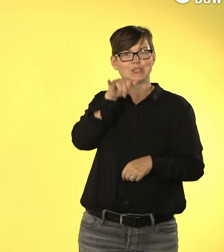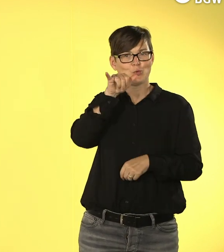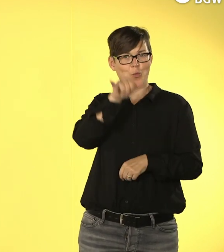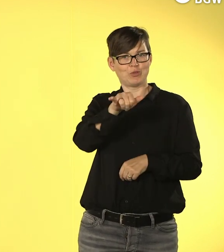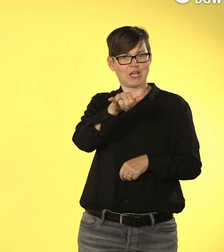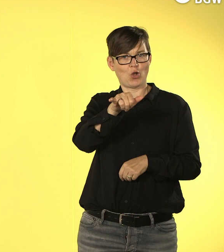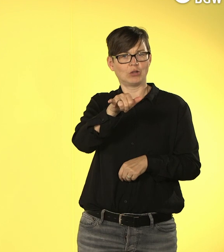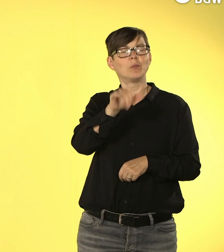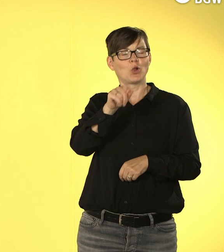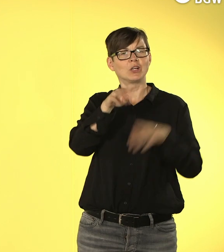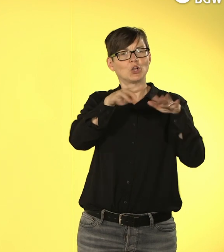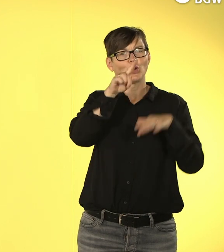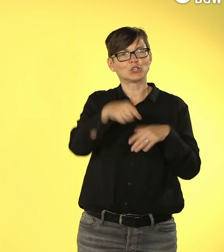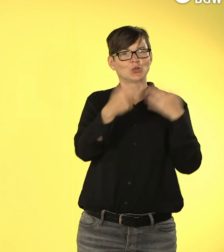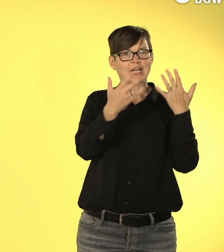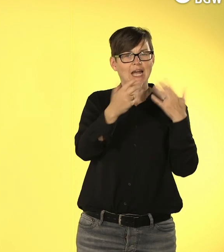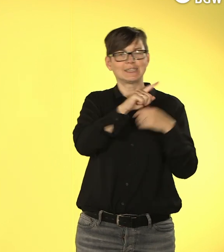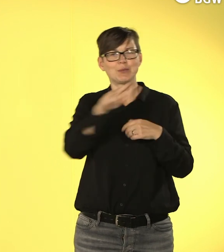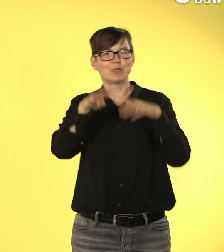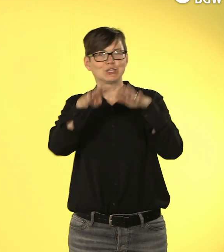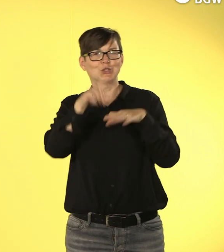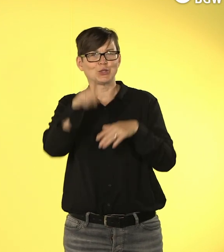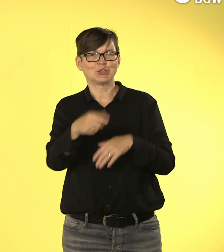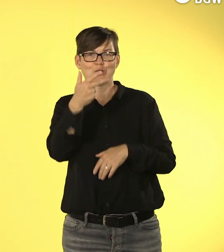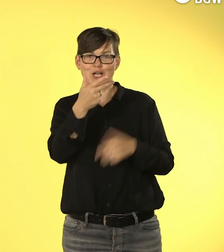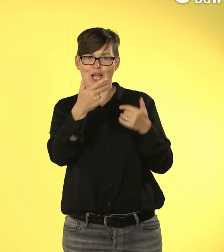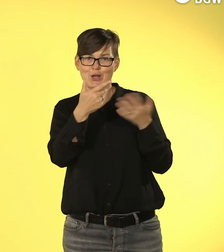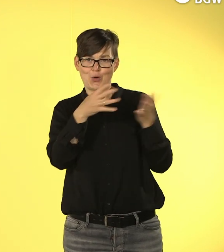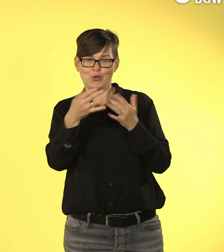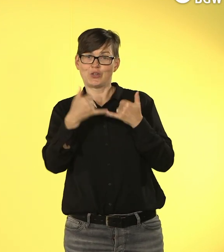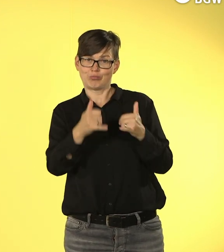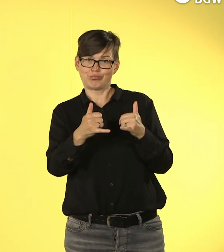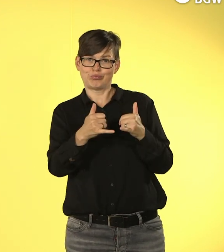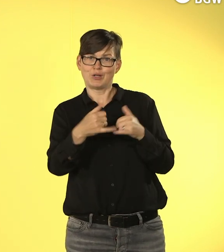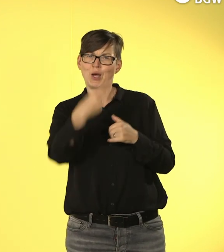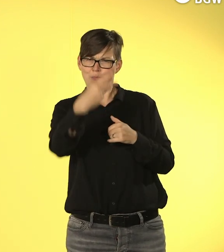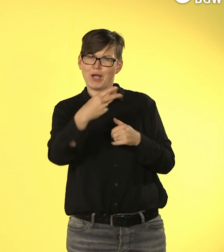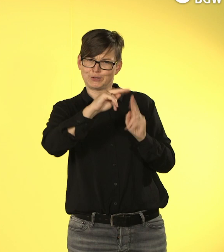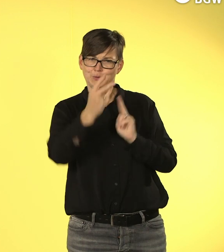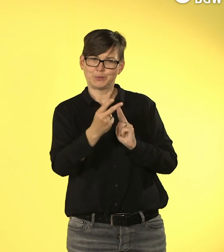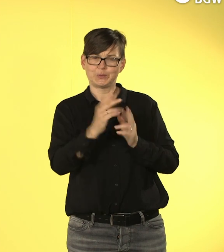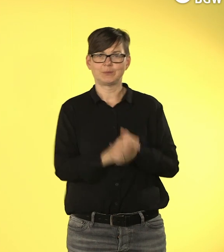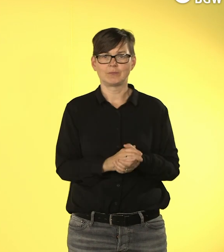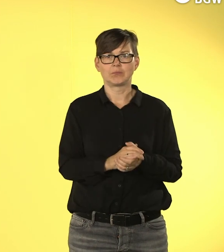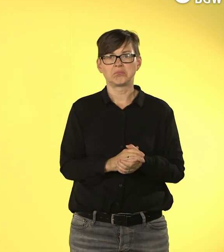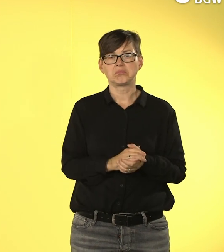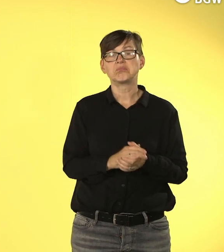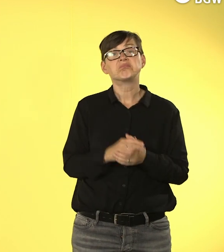also 1980 bis 1993 geboren. Generation Z - haben wir niemanden da.